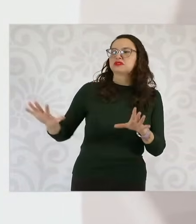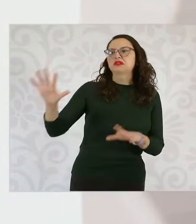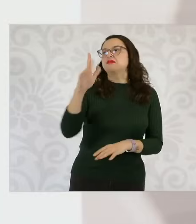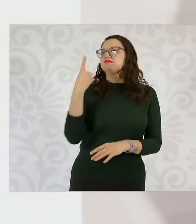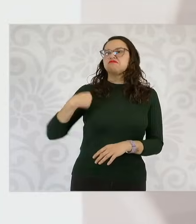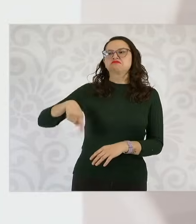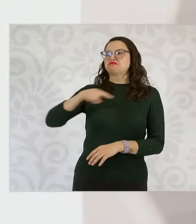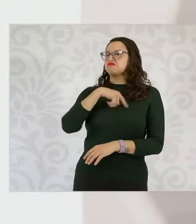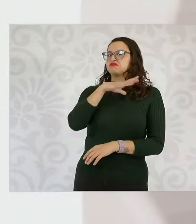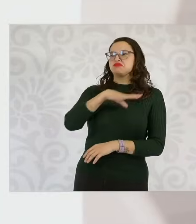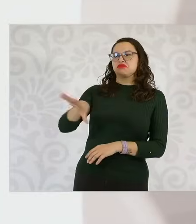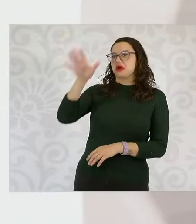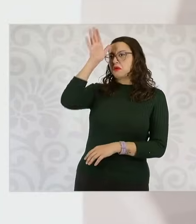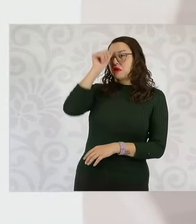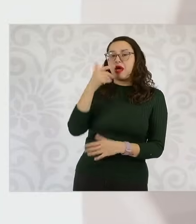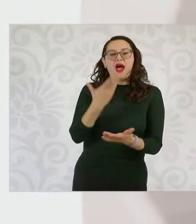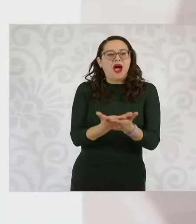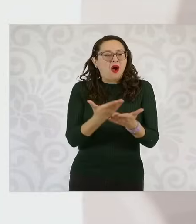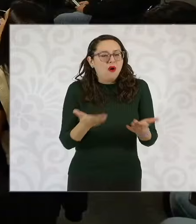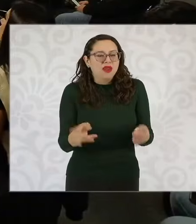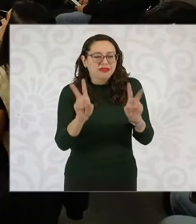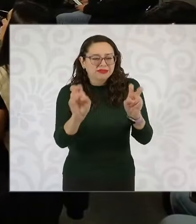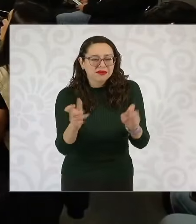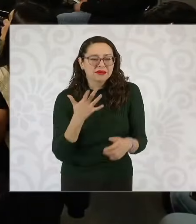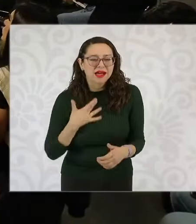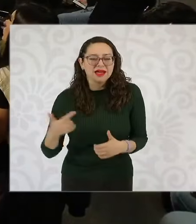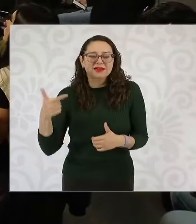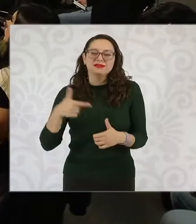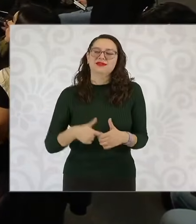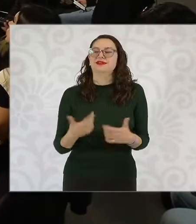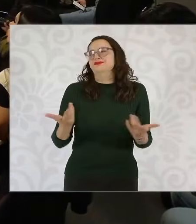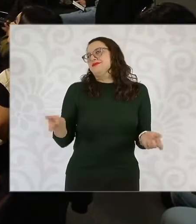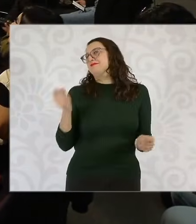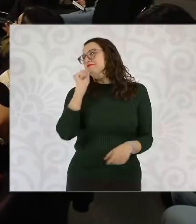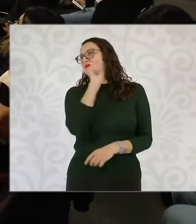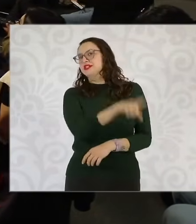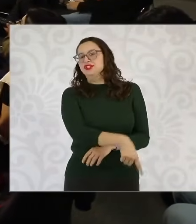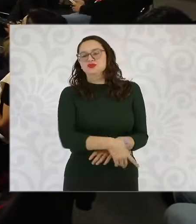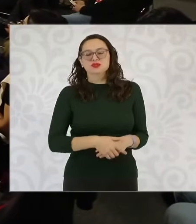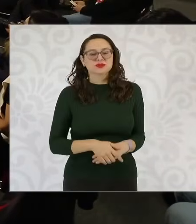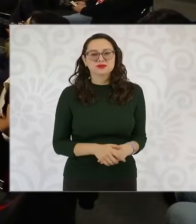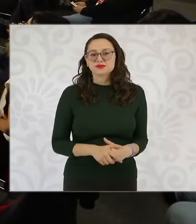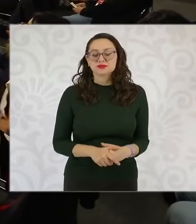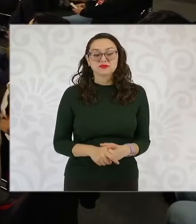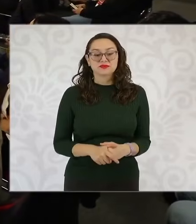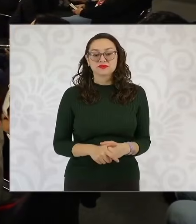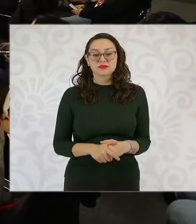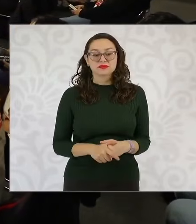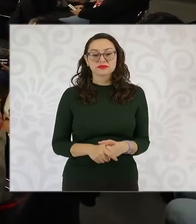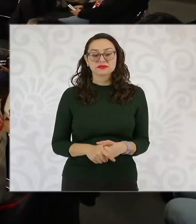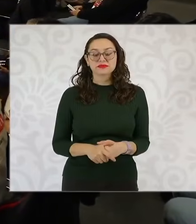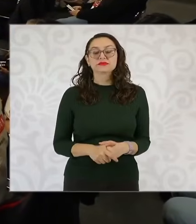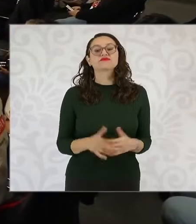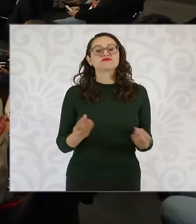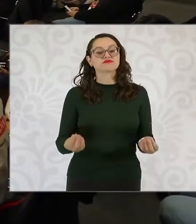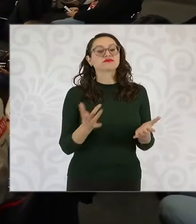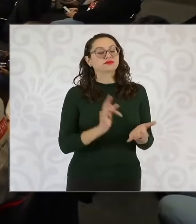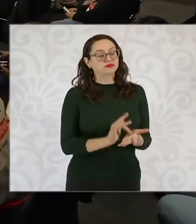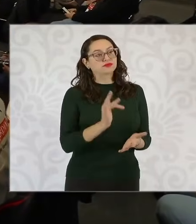estado de acuerdo con eso pues muchísimas gracias presidenta y bueno a aprovechando eh la presencia